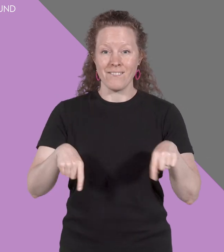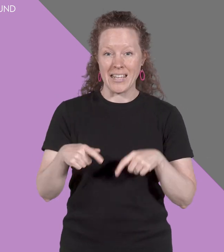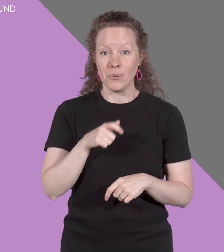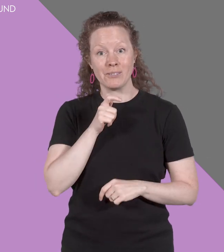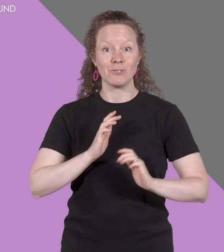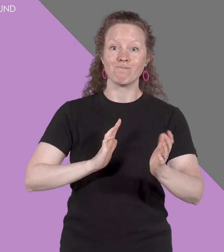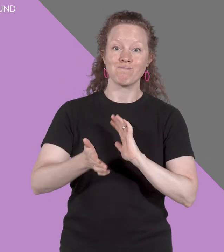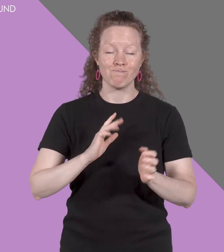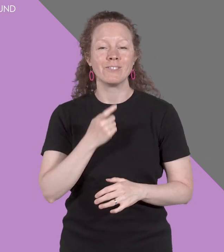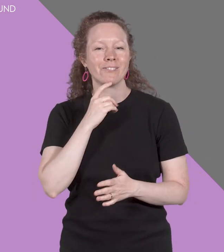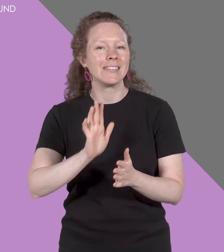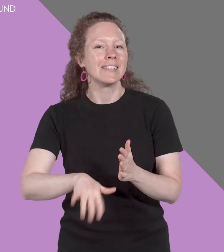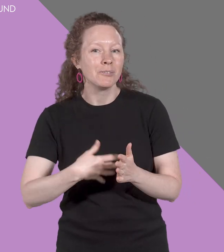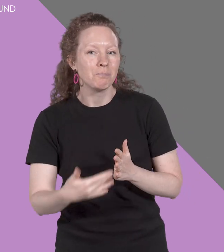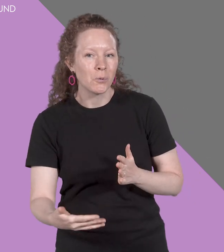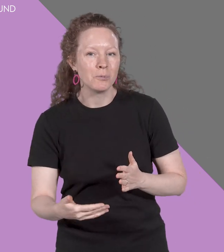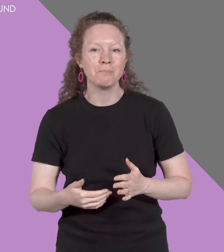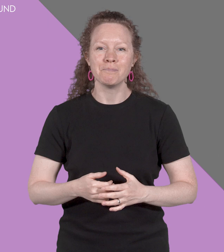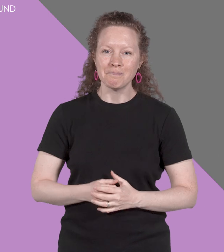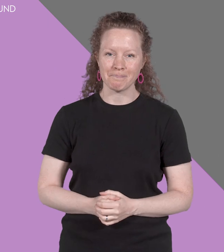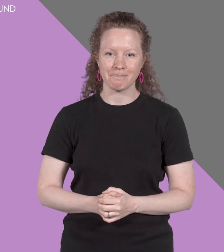som du får fram genom att klicka på länken.